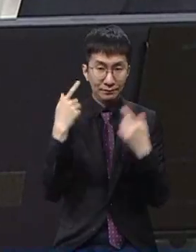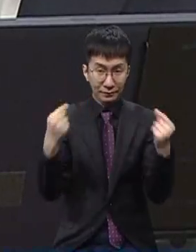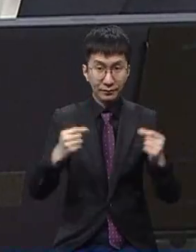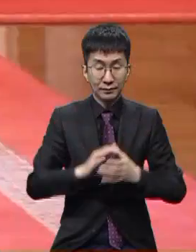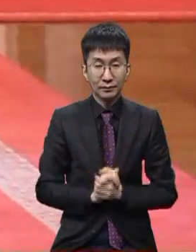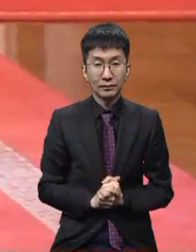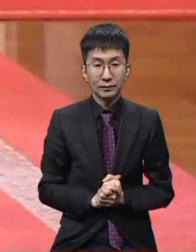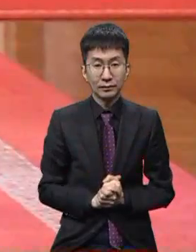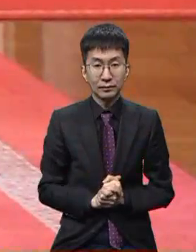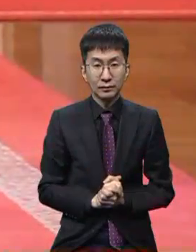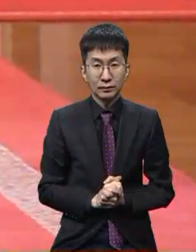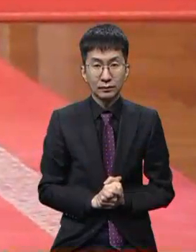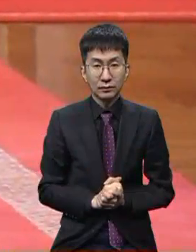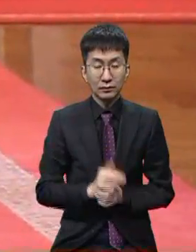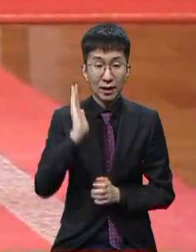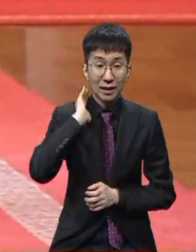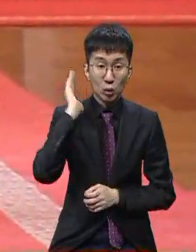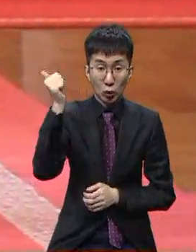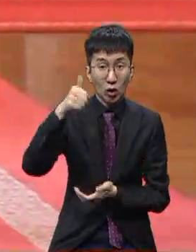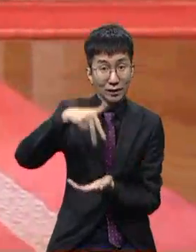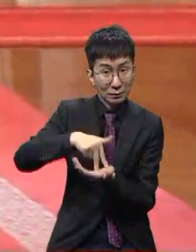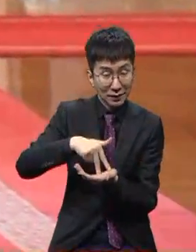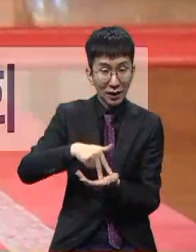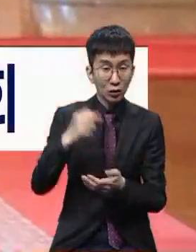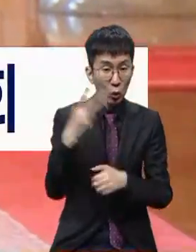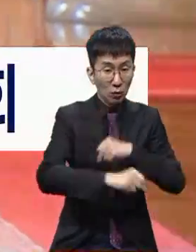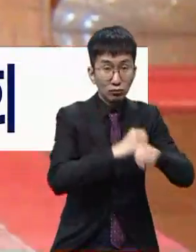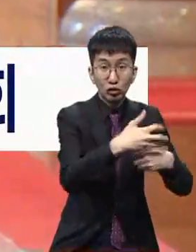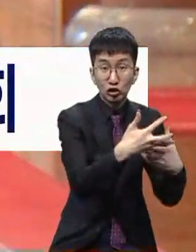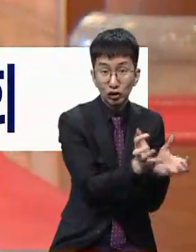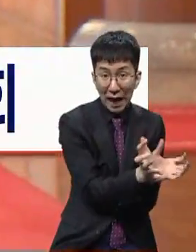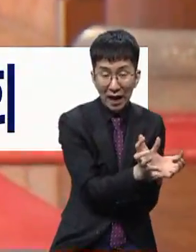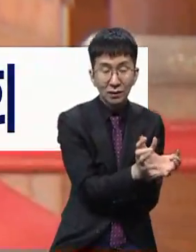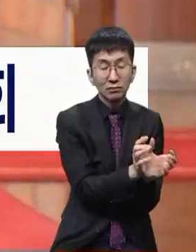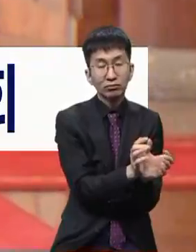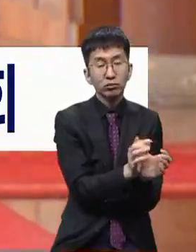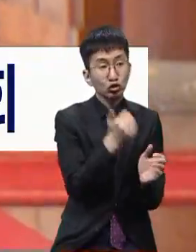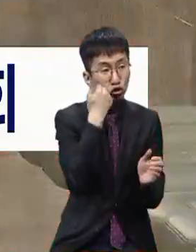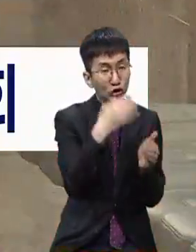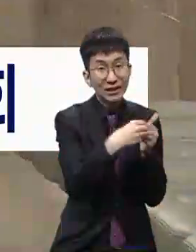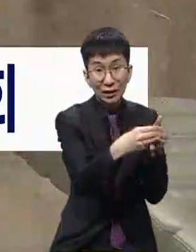이런 가운데 문재인 대통령과 송영길 대표 등 민주당 신임 지도부의 간담회가 재송부